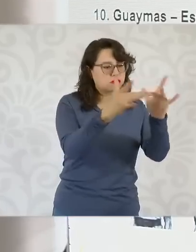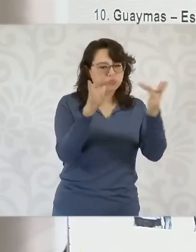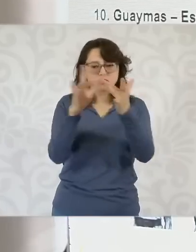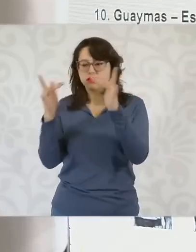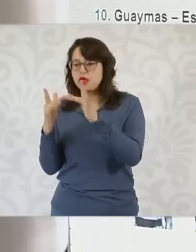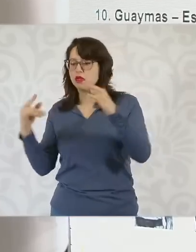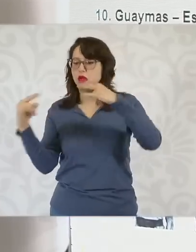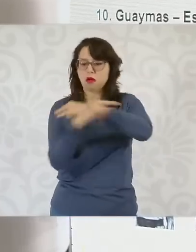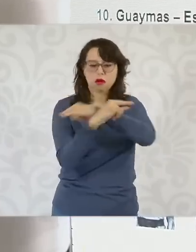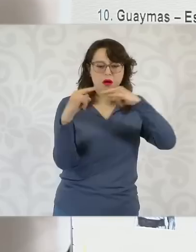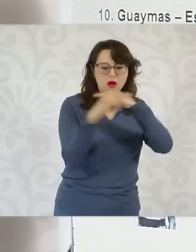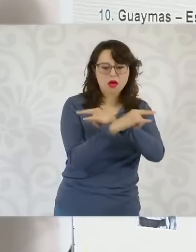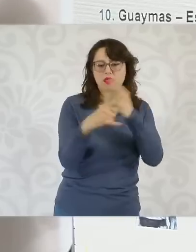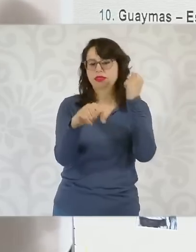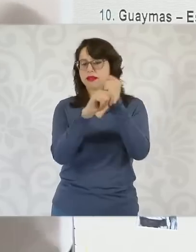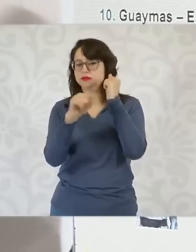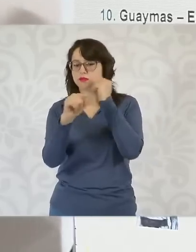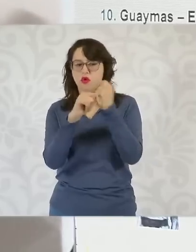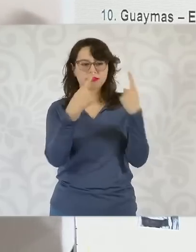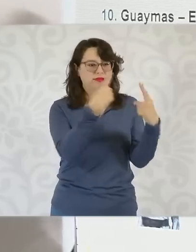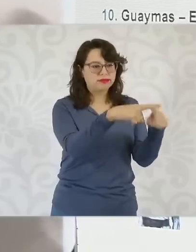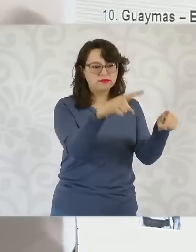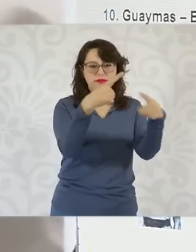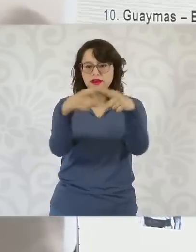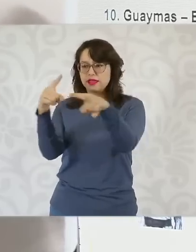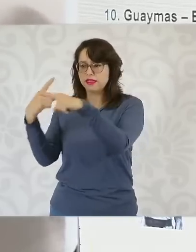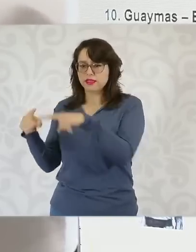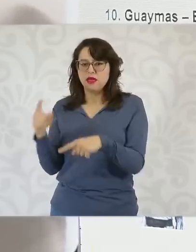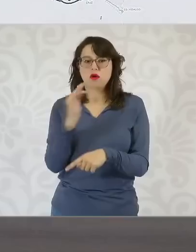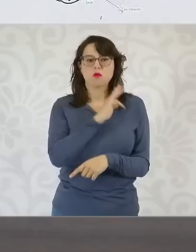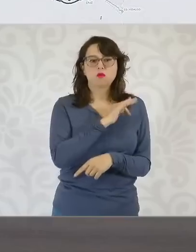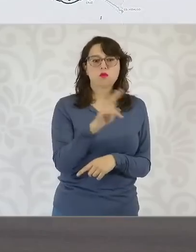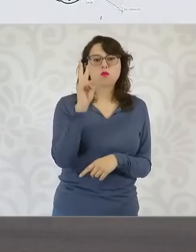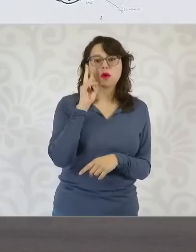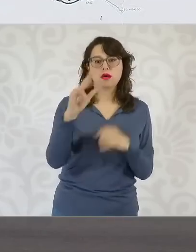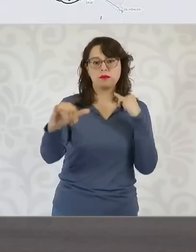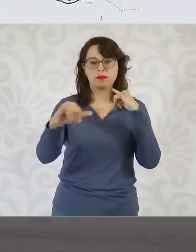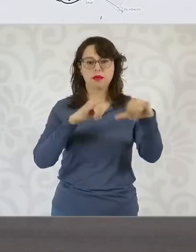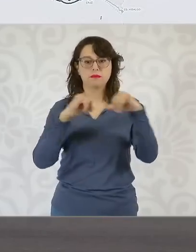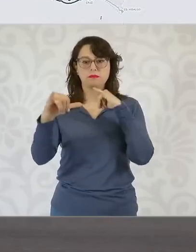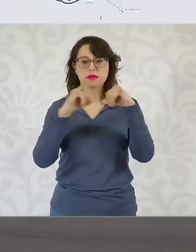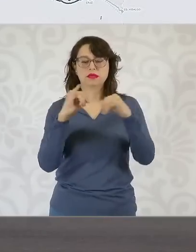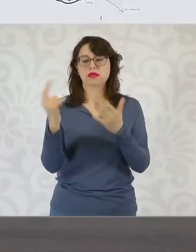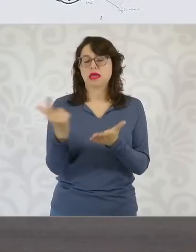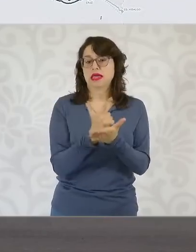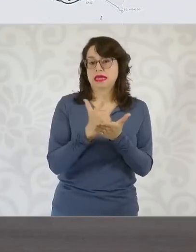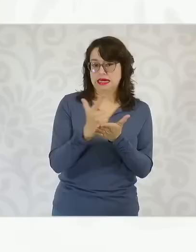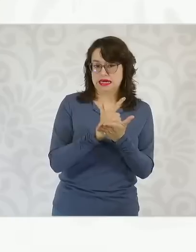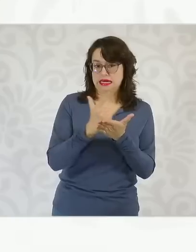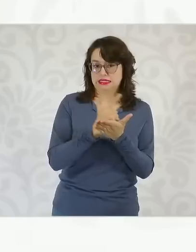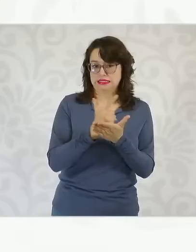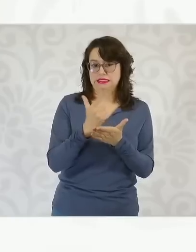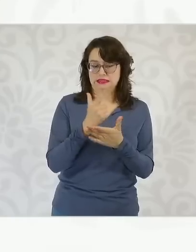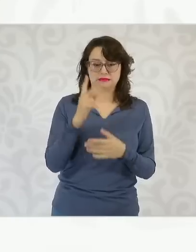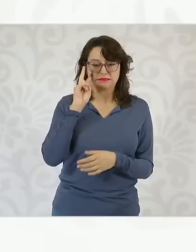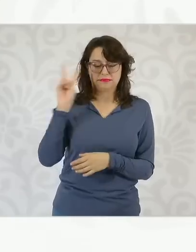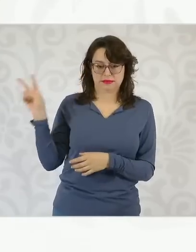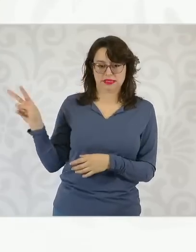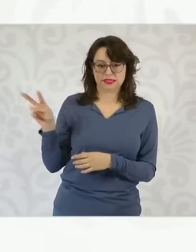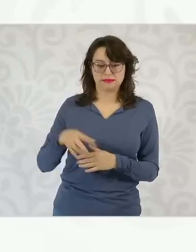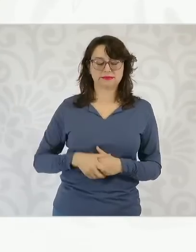modos de transporte como ven lo gris son los troncales principales y Estos son eh elementos